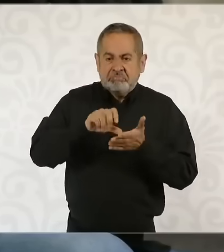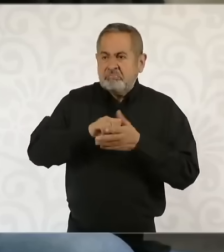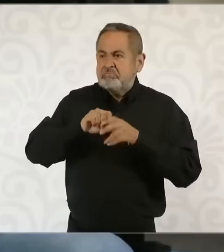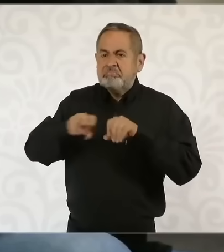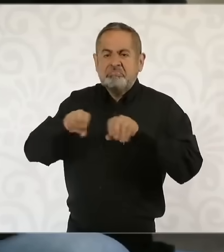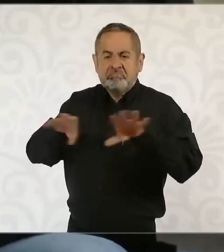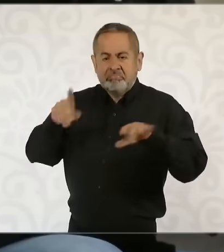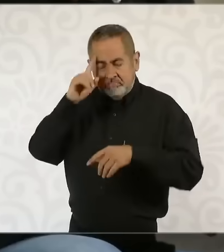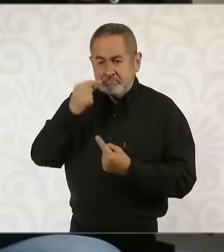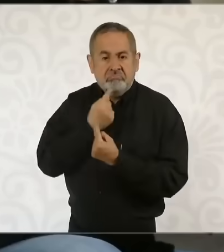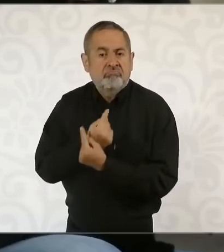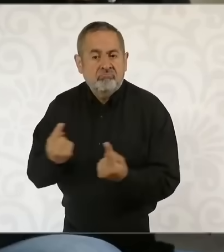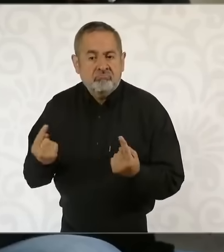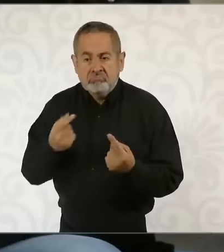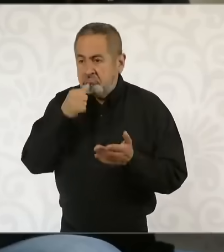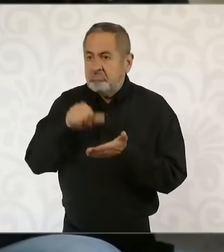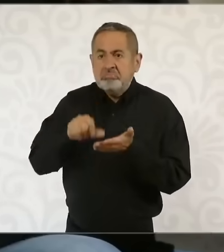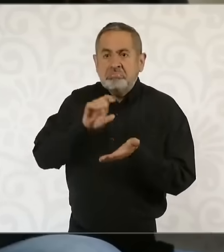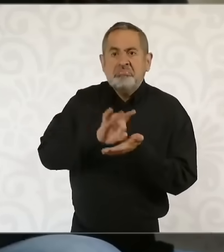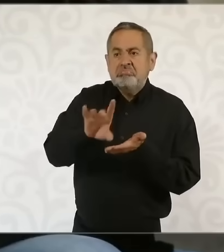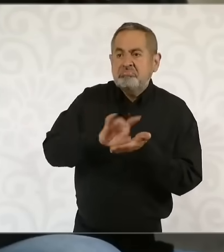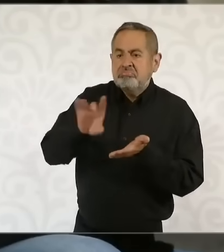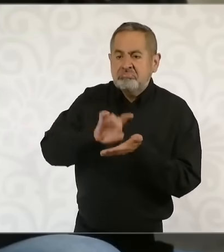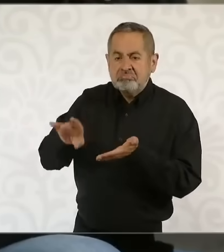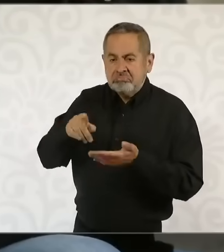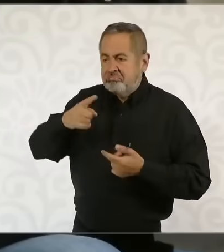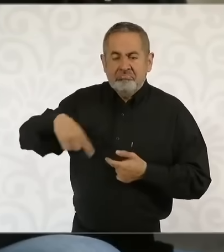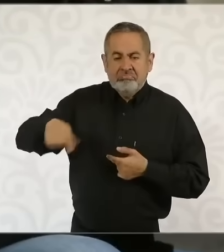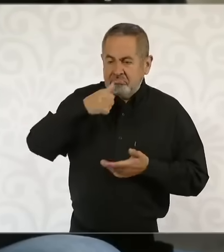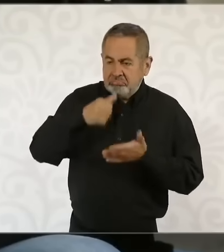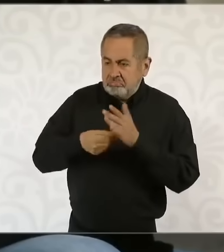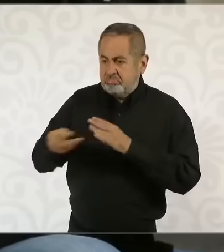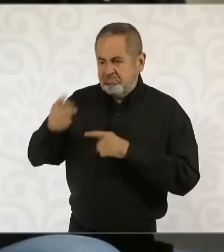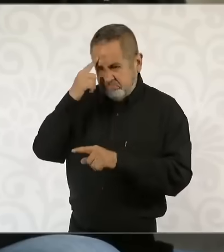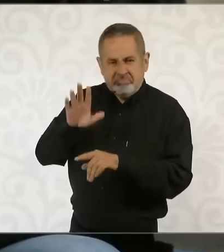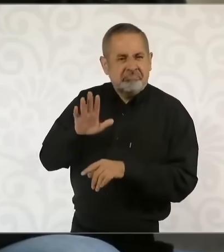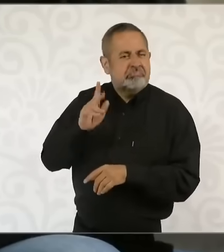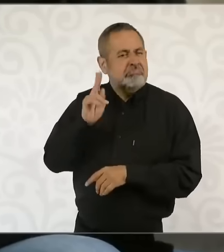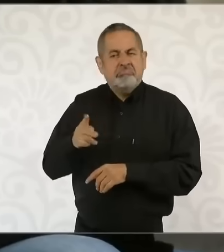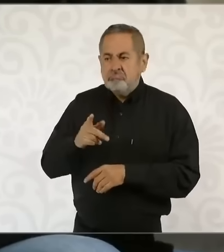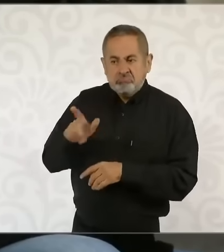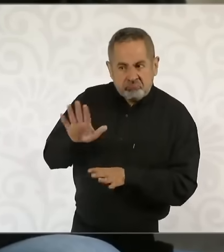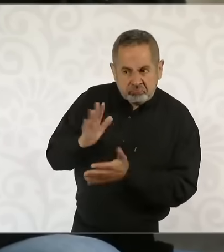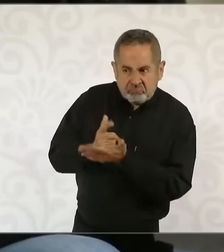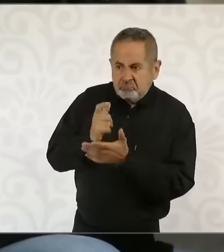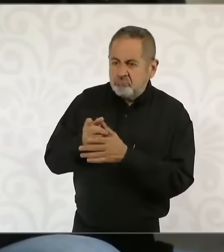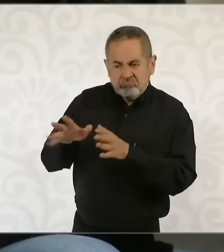de edad a niños migrantes para de cierta manera amenazarlos que salgan de de ese país o los van